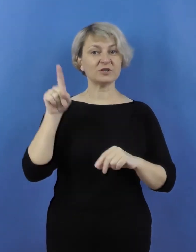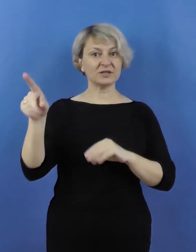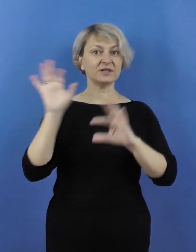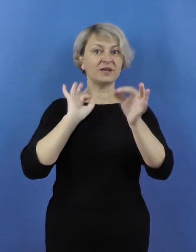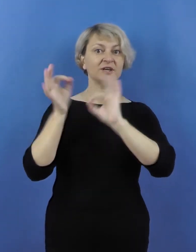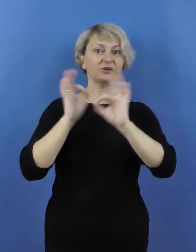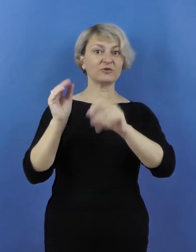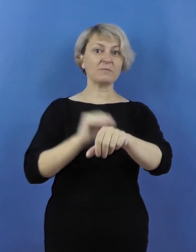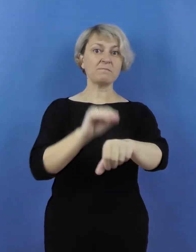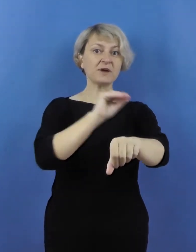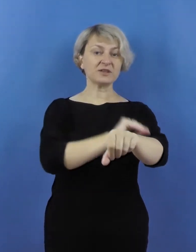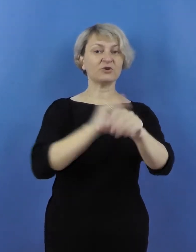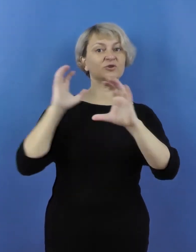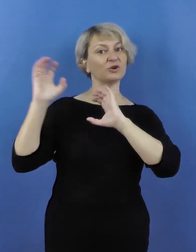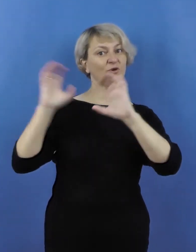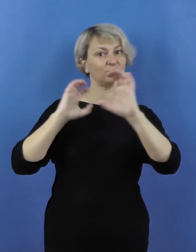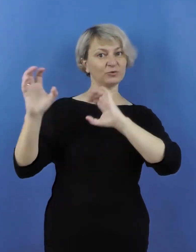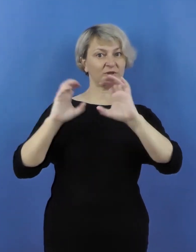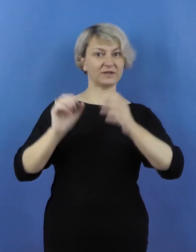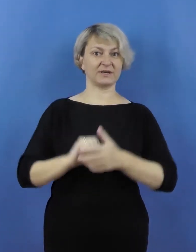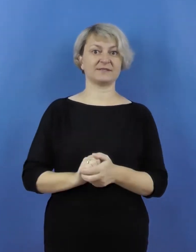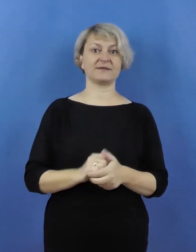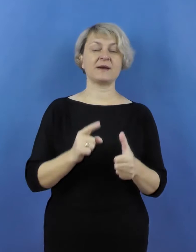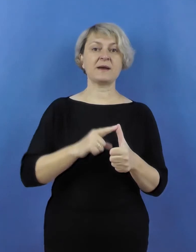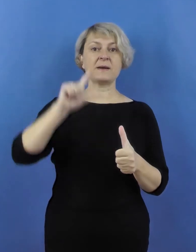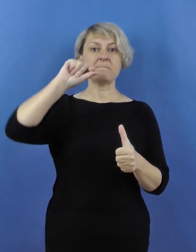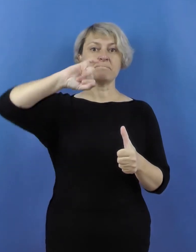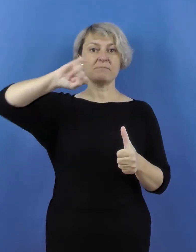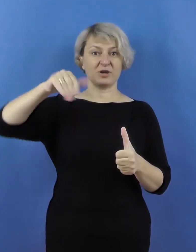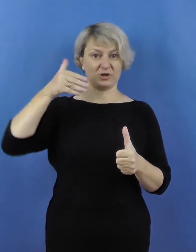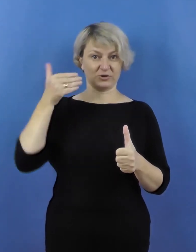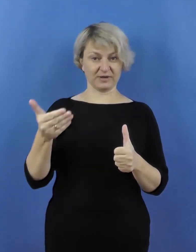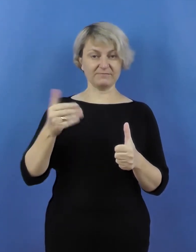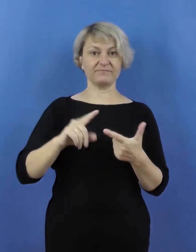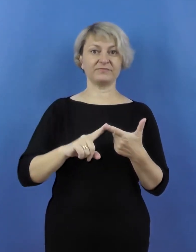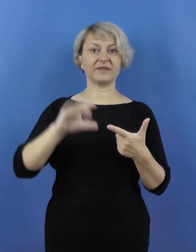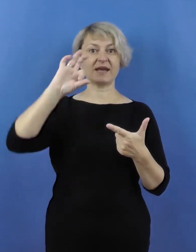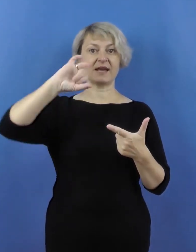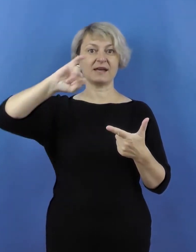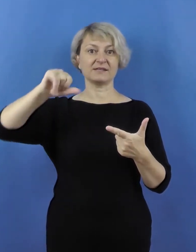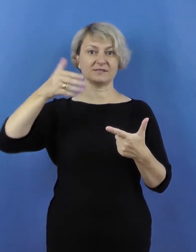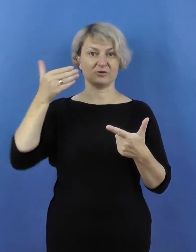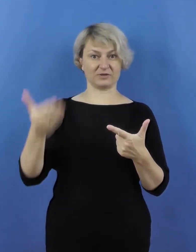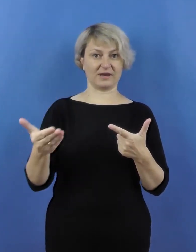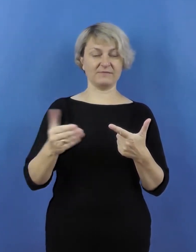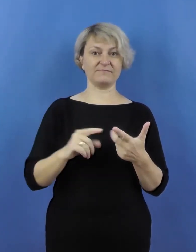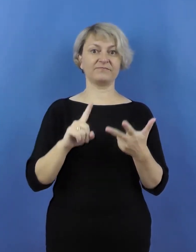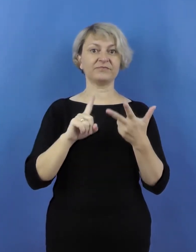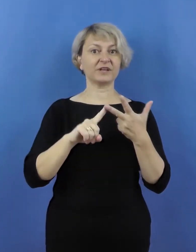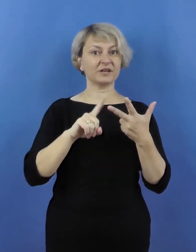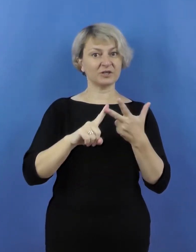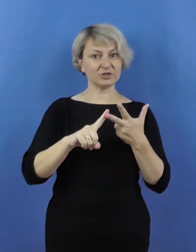metody komunikowania się: PJM (polski język migowy) SJM (system językowo-migowy)